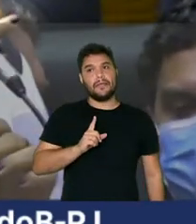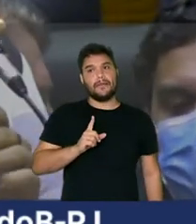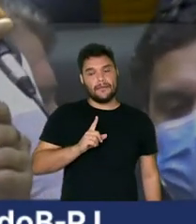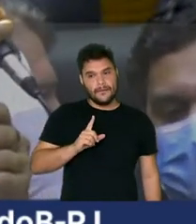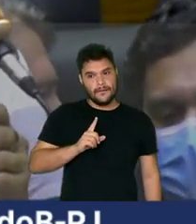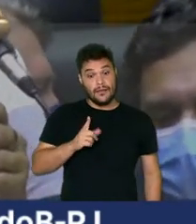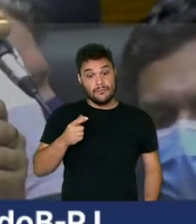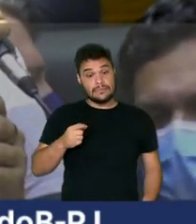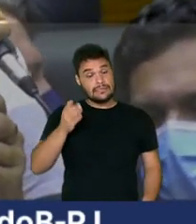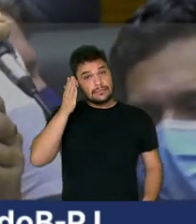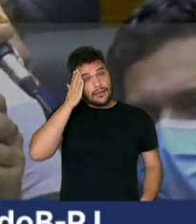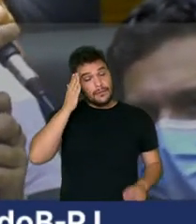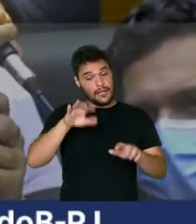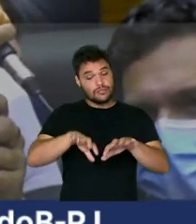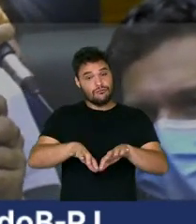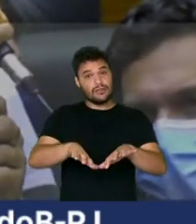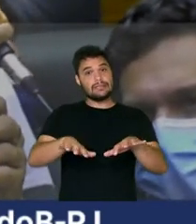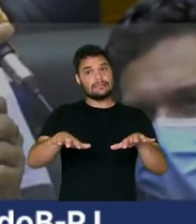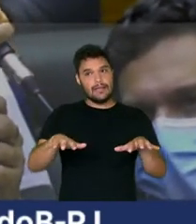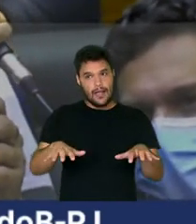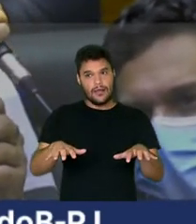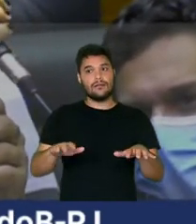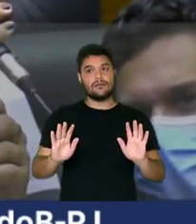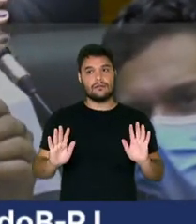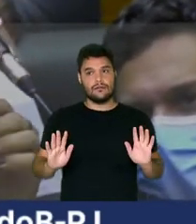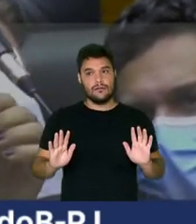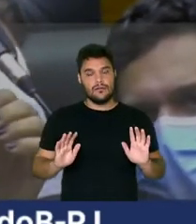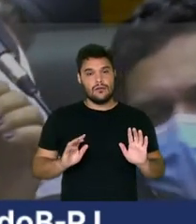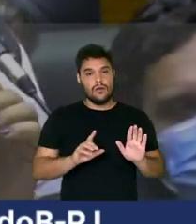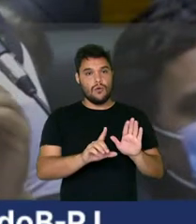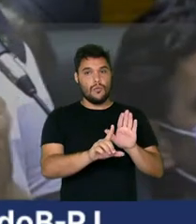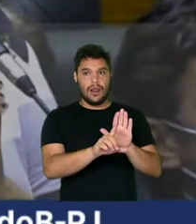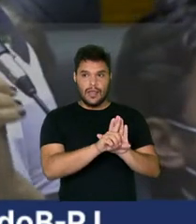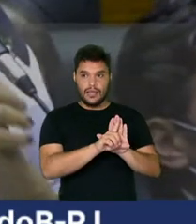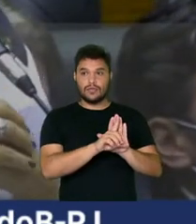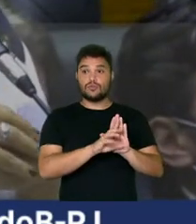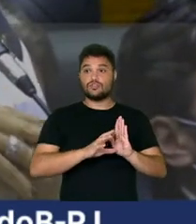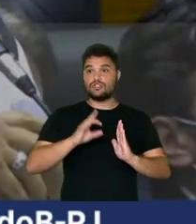RAMOS, HÁ QUE SE DIFERENCIAR OS SETORES QUE É UMA LEI DO DIREITO TRIBUTÁRIO. PORTANTO,